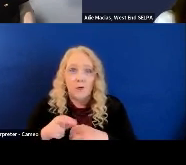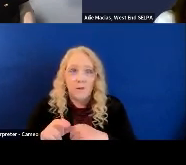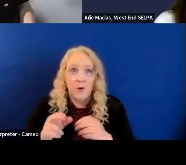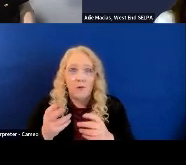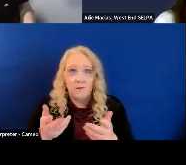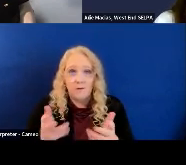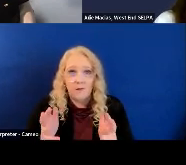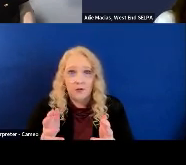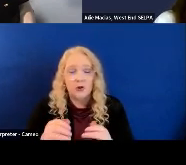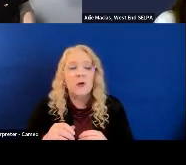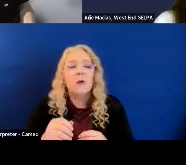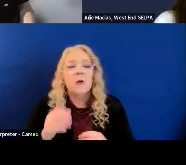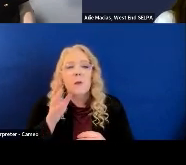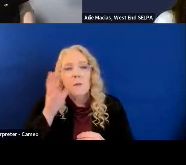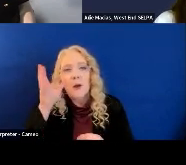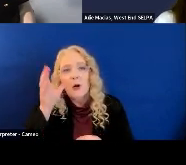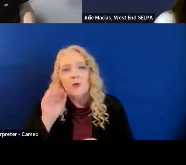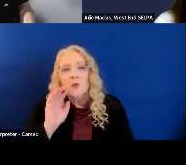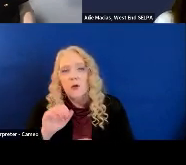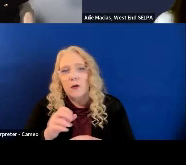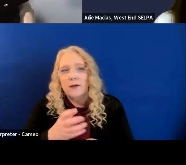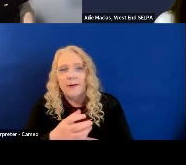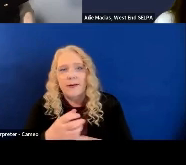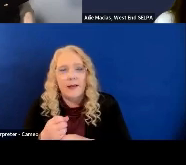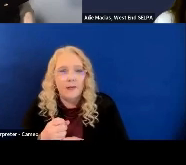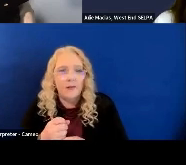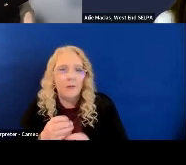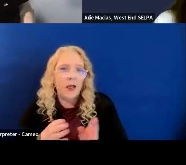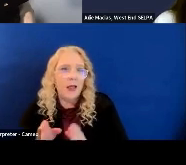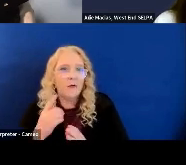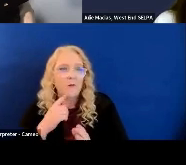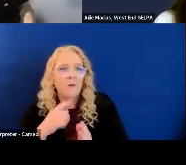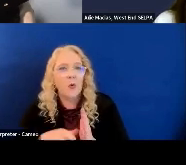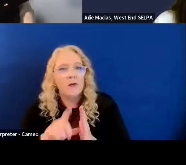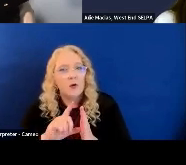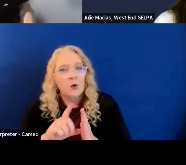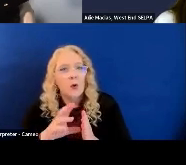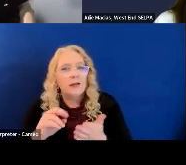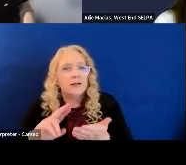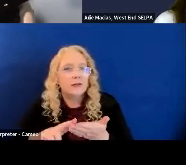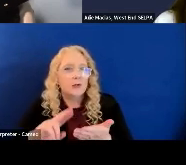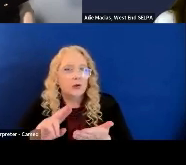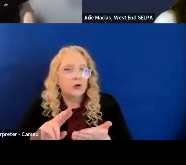les enviará un plan de evaluación para su revisión y firma. Los padres tienen al menos 15 días desde